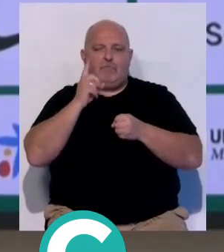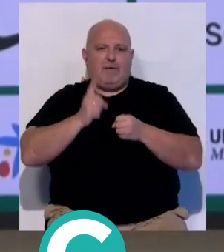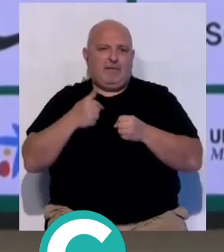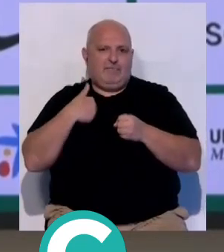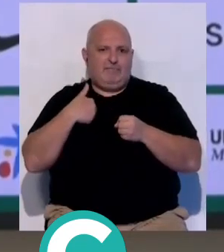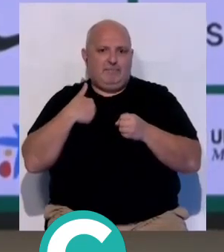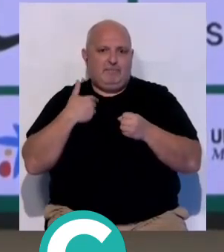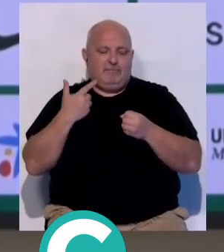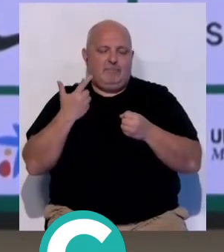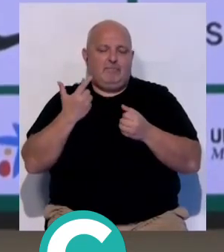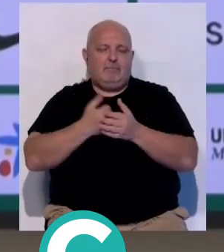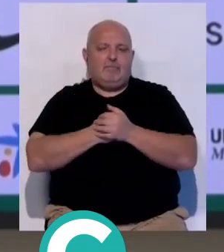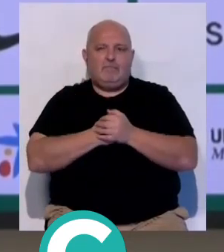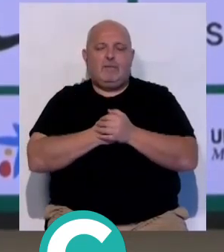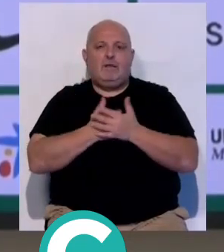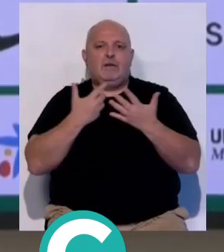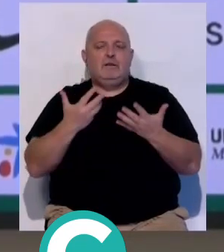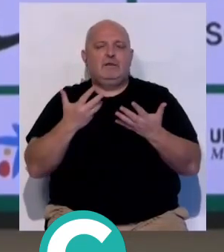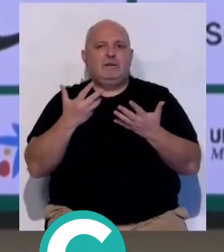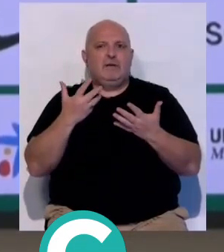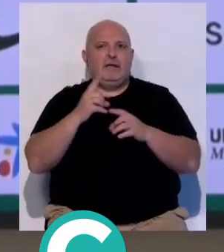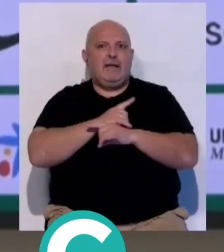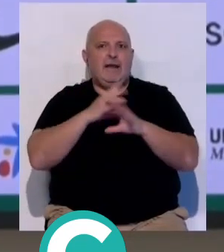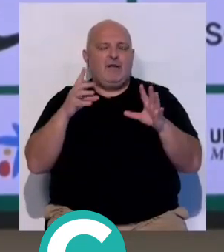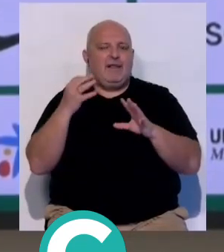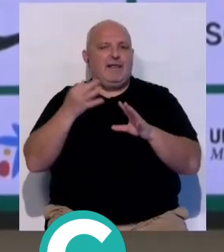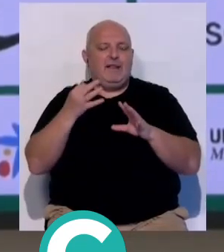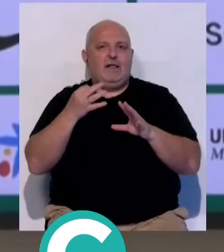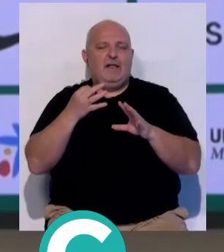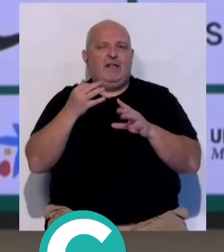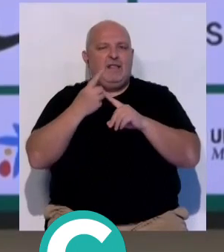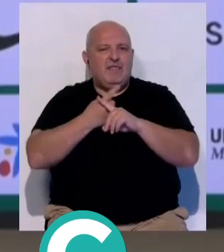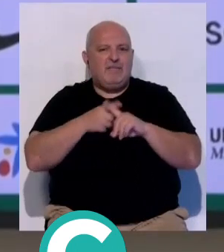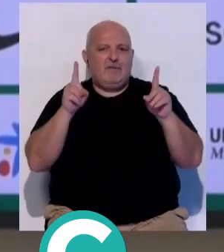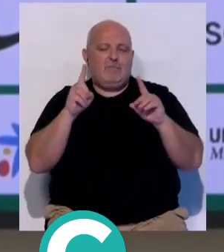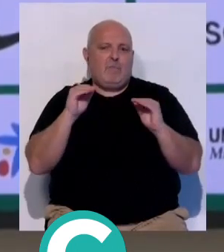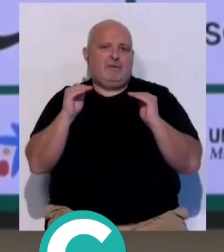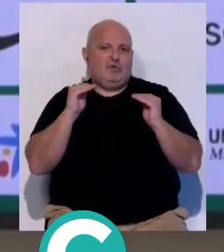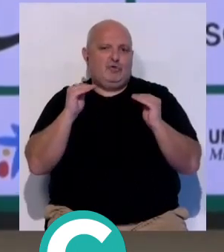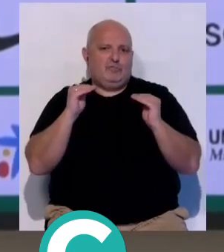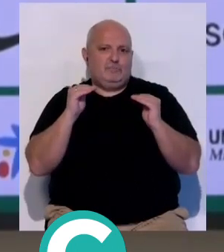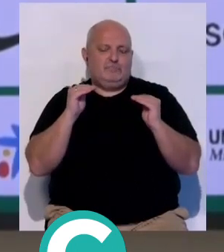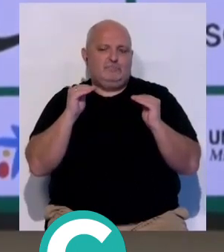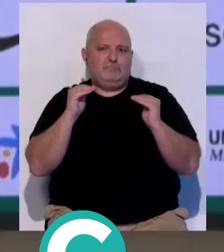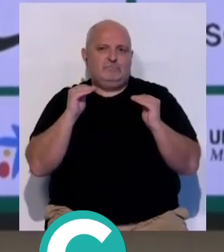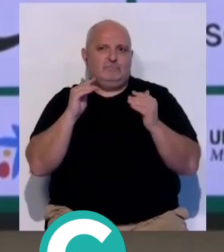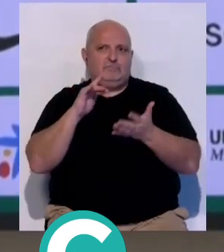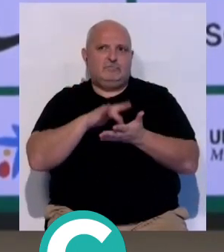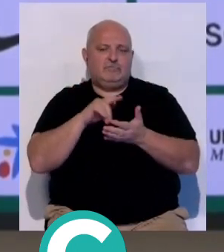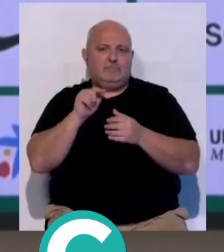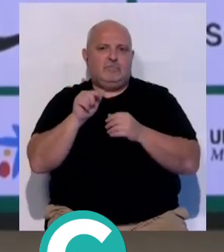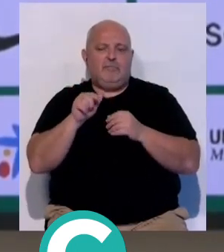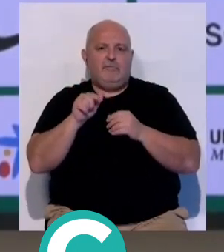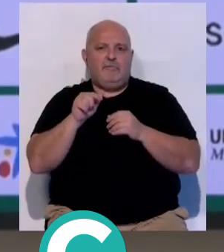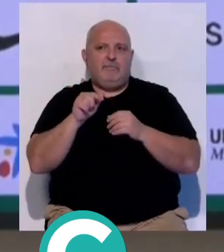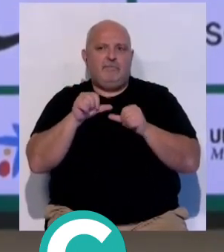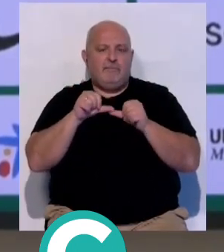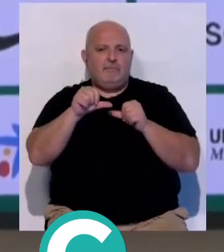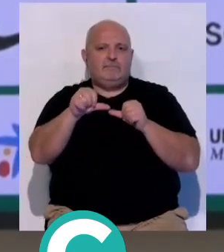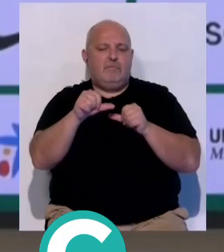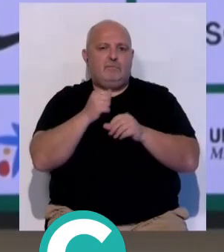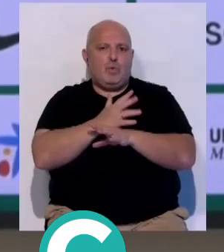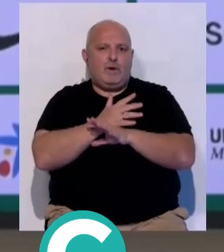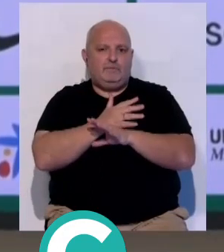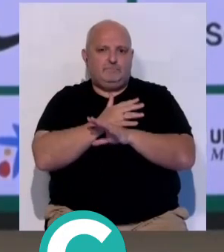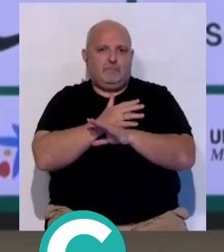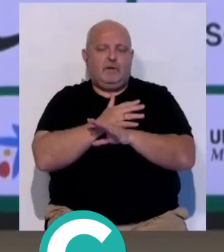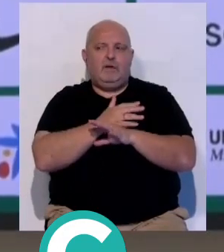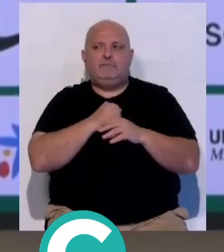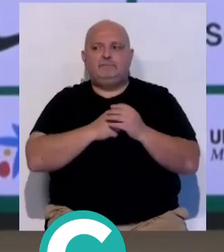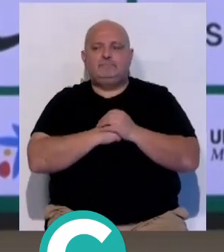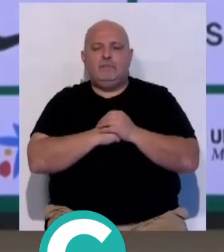sí insisto en tener claro los diferentes momentos que toca afrontar en un juego que el equipo tenga